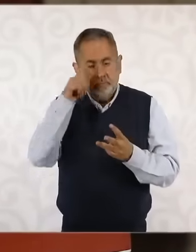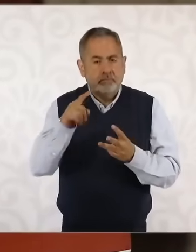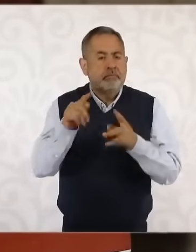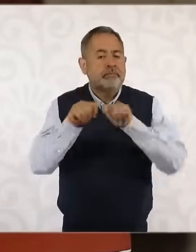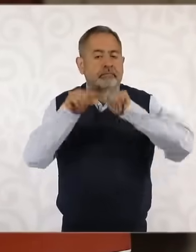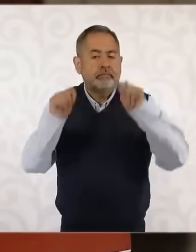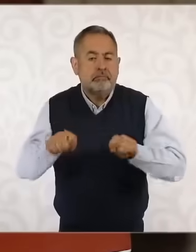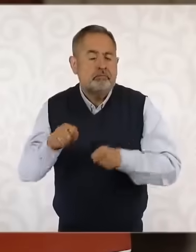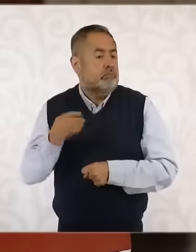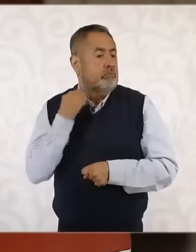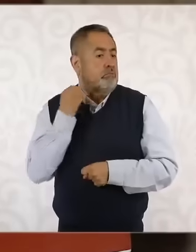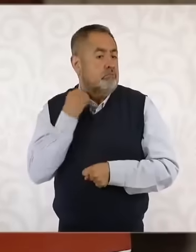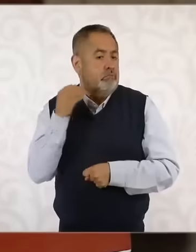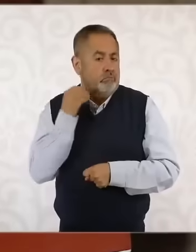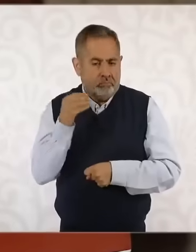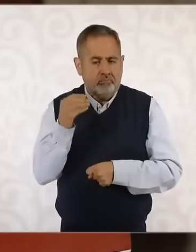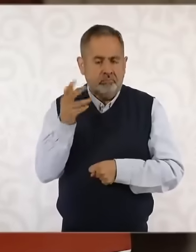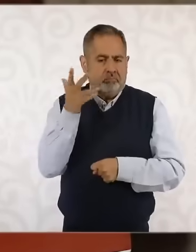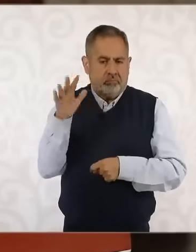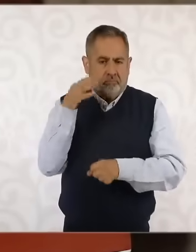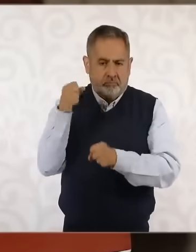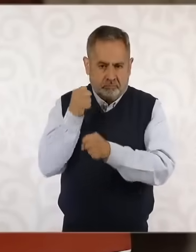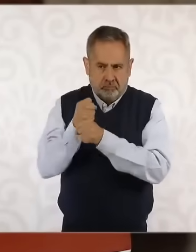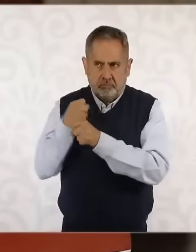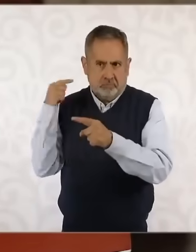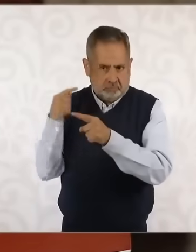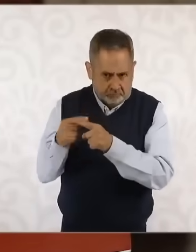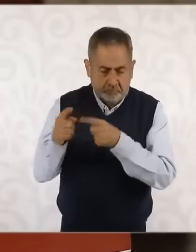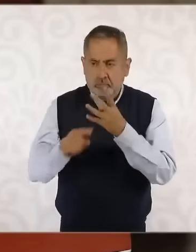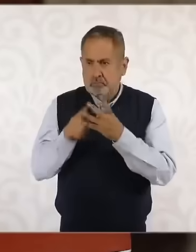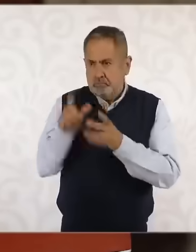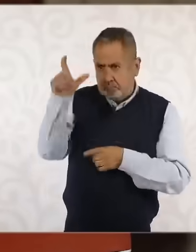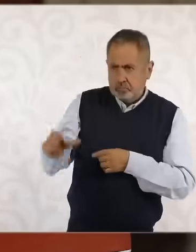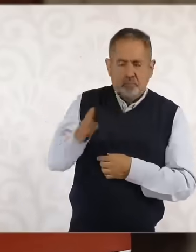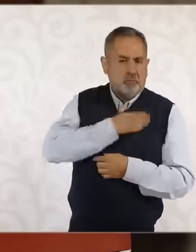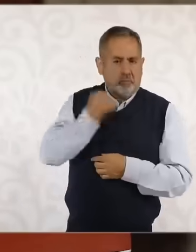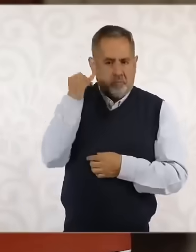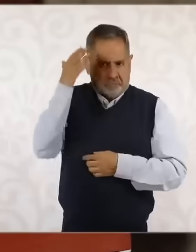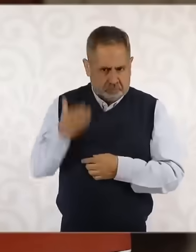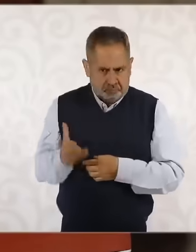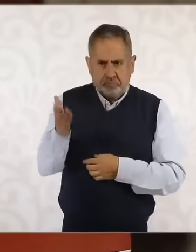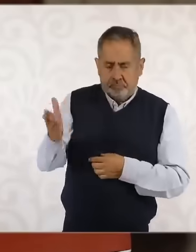profesional de licenciatura en derecho, gozar de buena reputación y no haber sido condenada por la